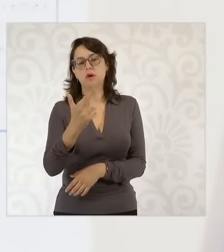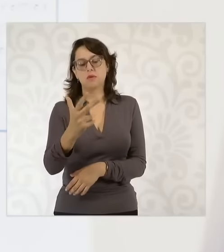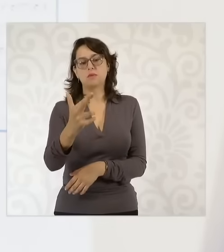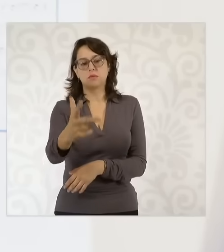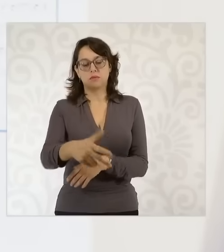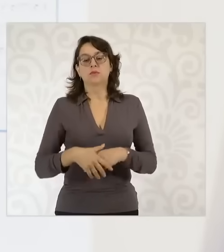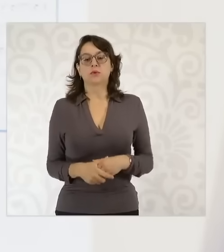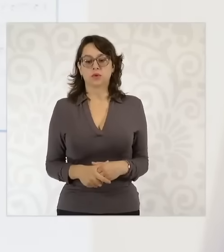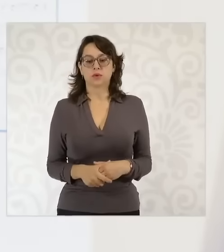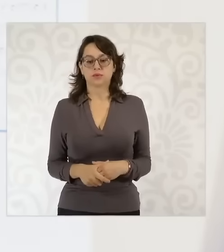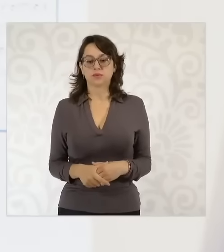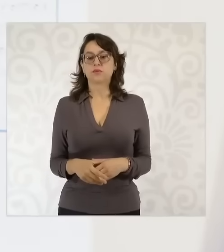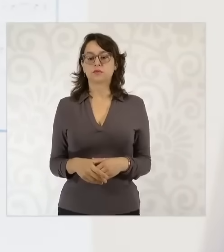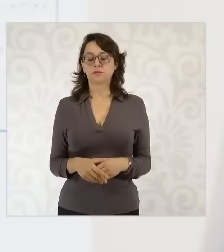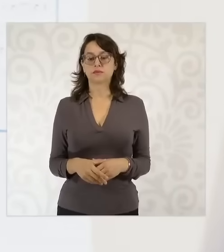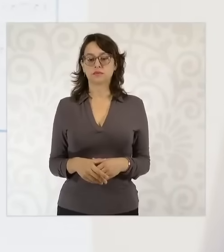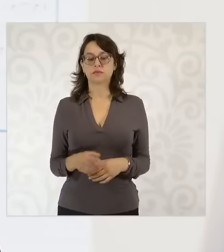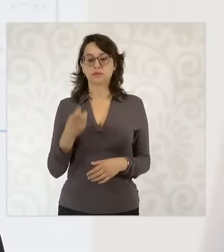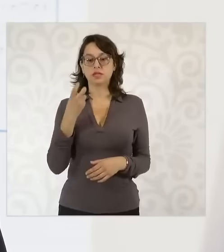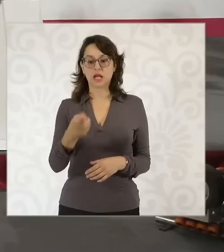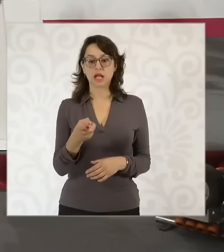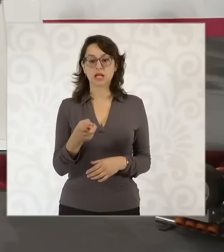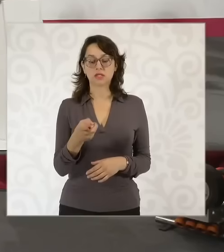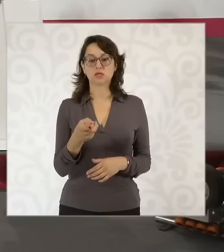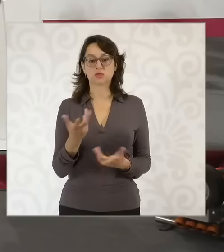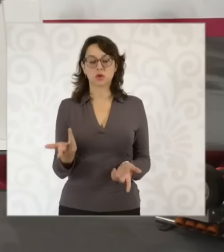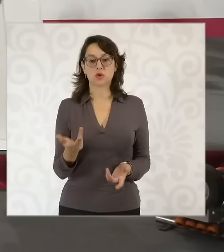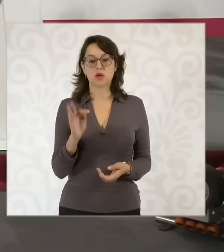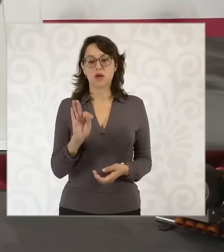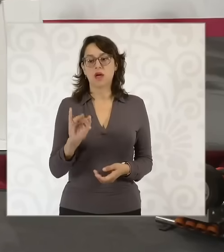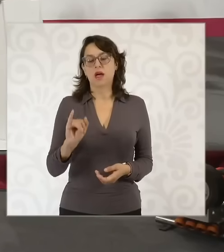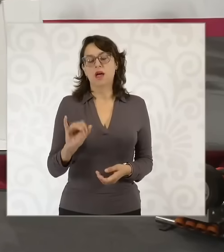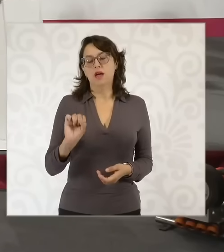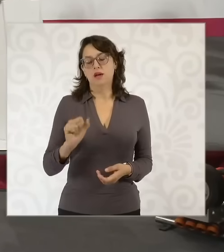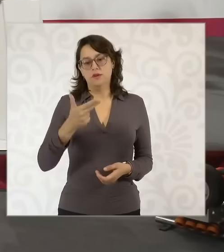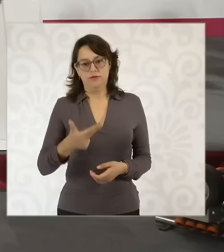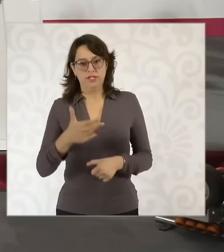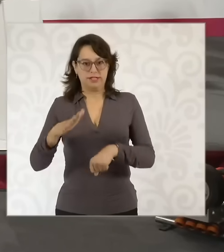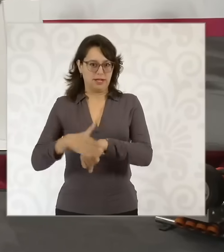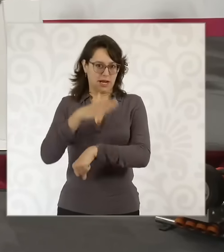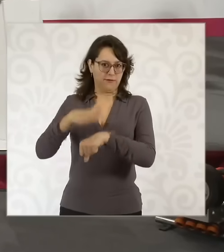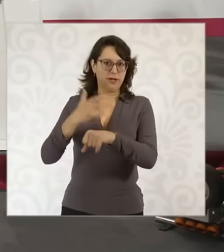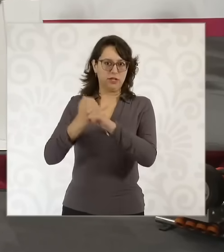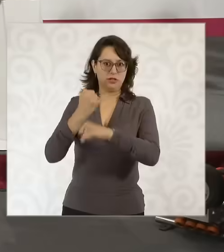Eso recibió por parte de la calificadora FIT, que como saben ha sido particularmente estricta con